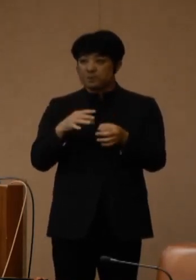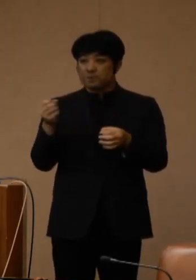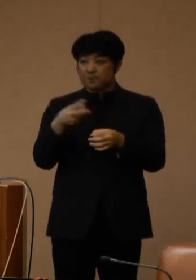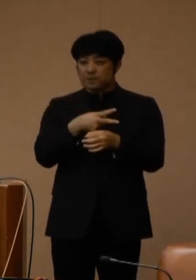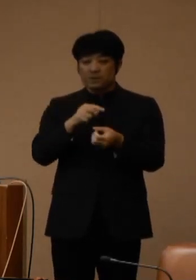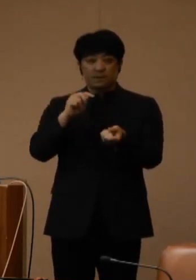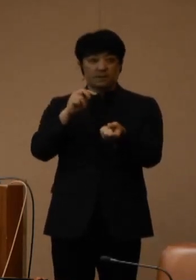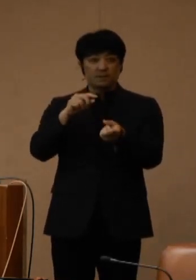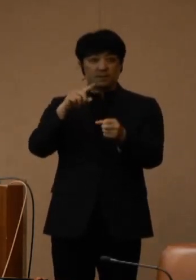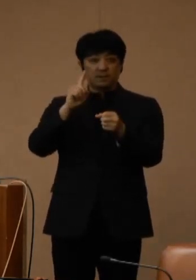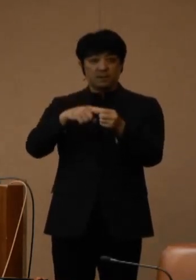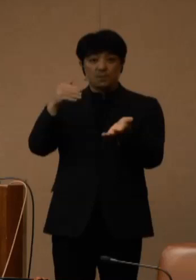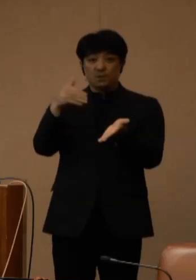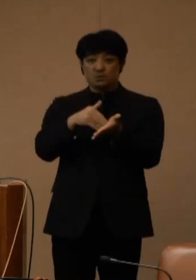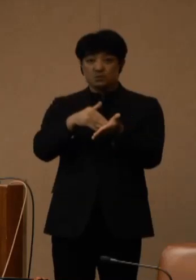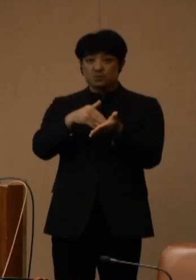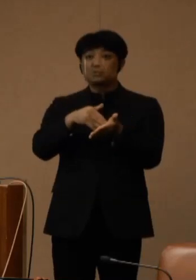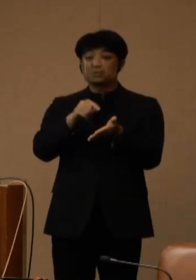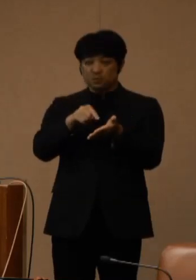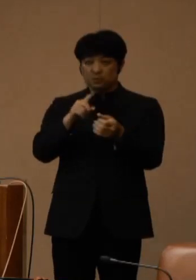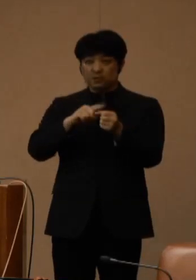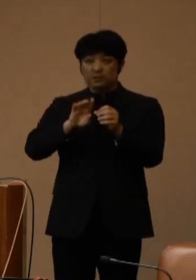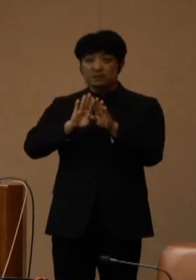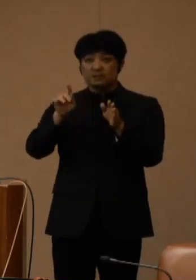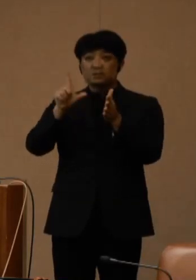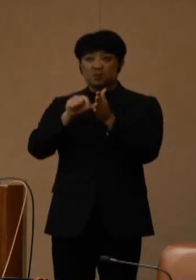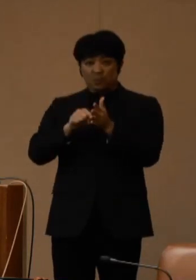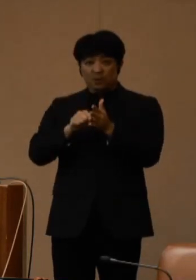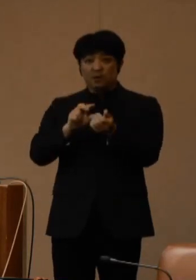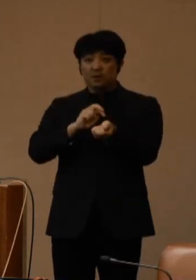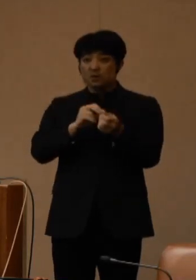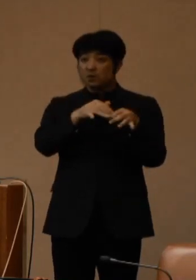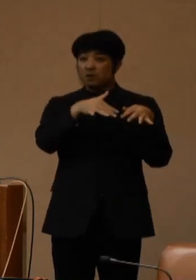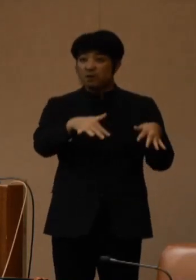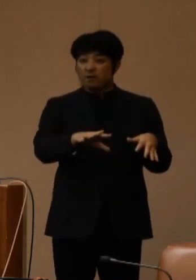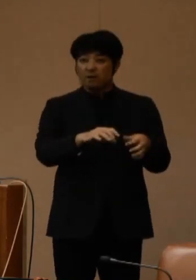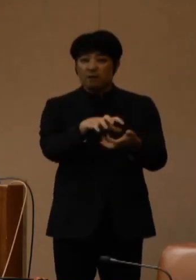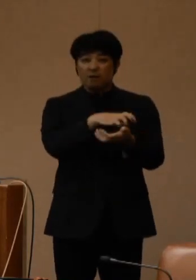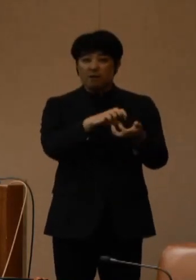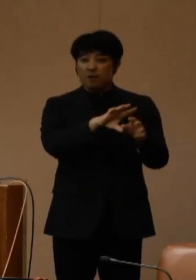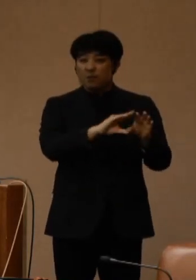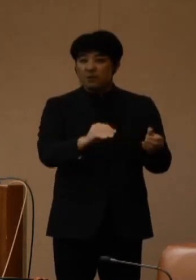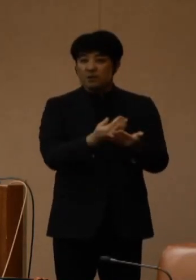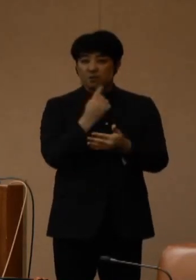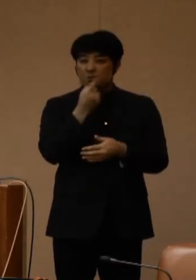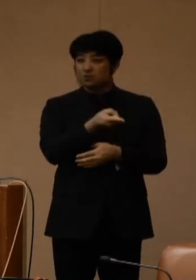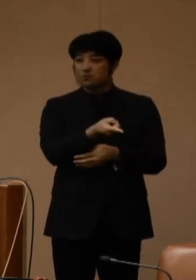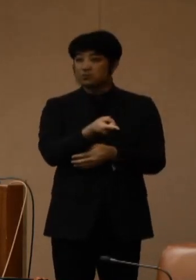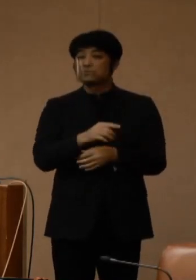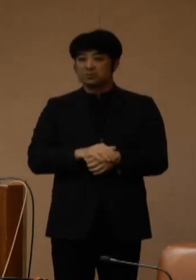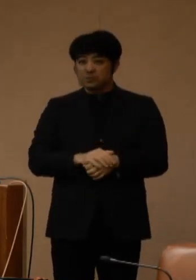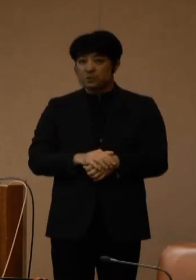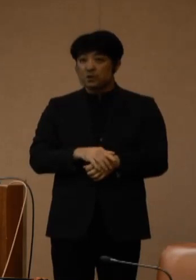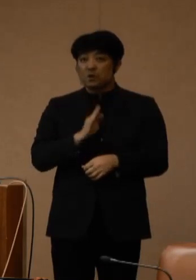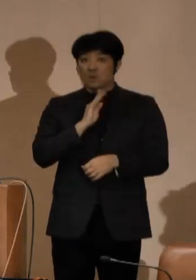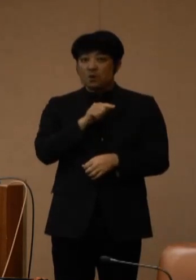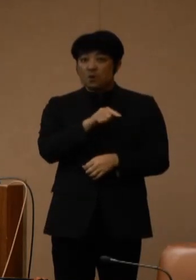医療崩壊を招く危険性が高まっています。医療崩壊が現実のものとなれば、本来、